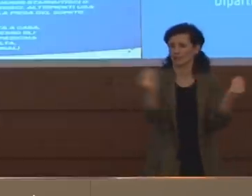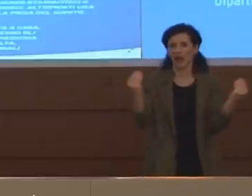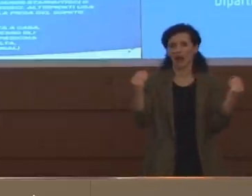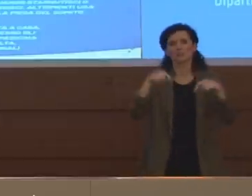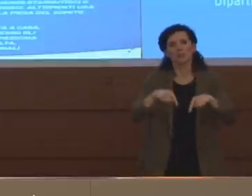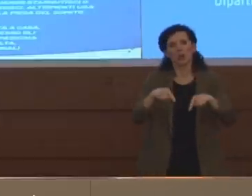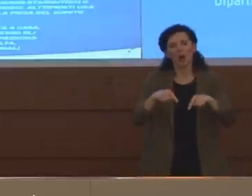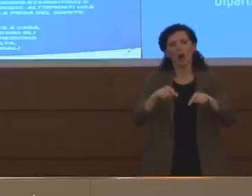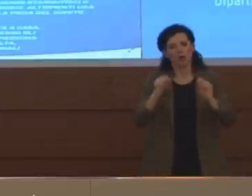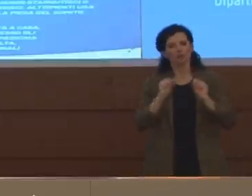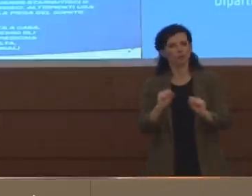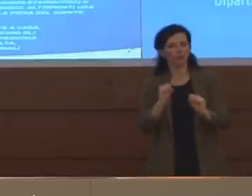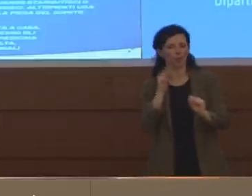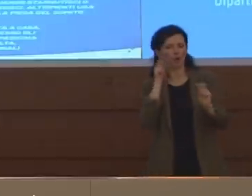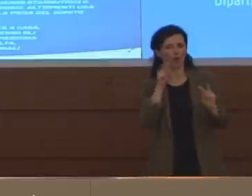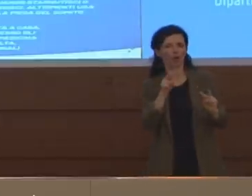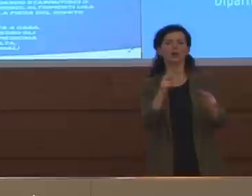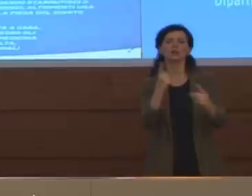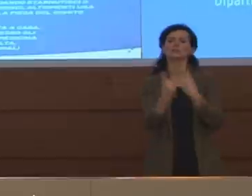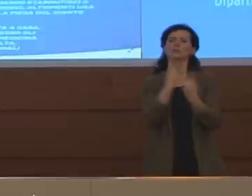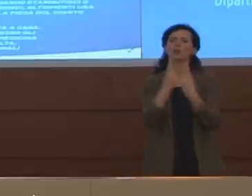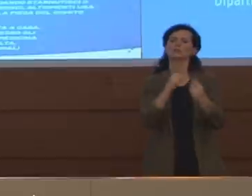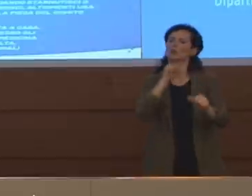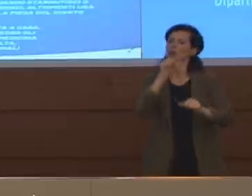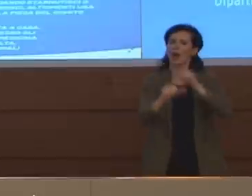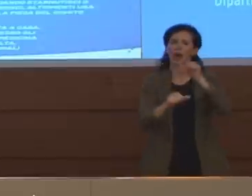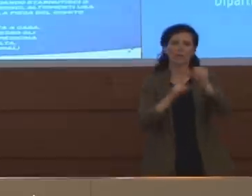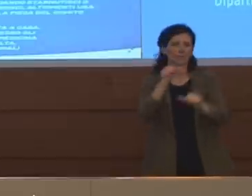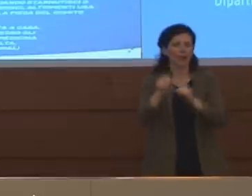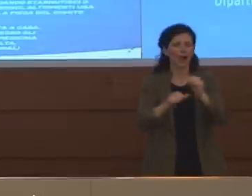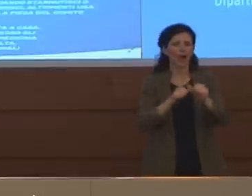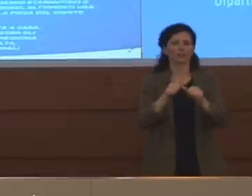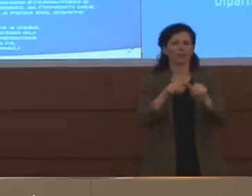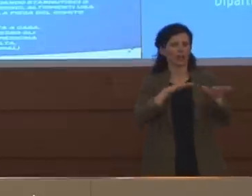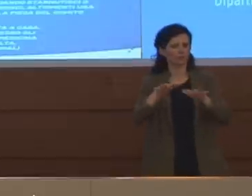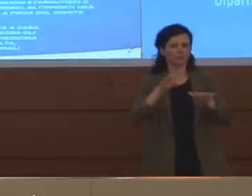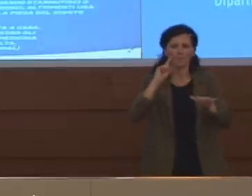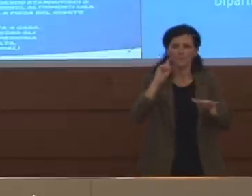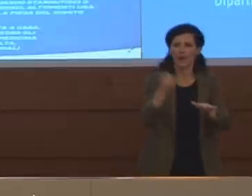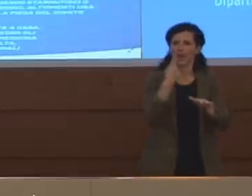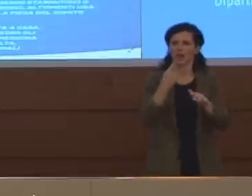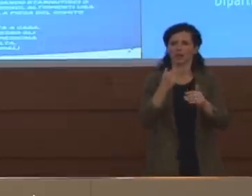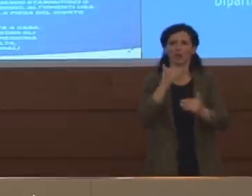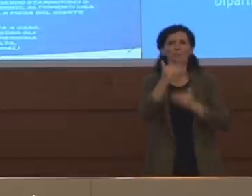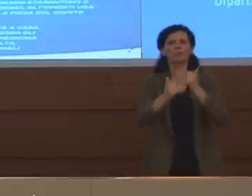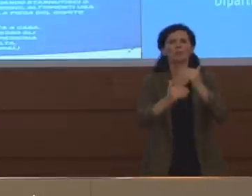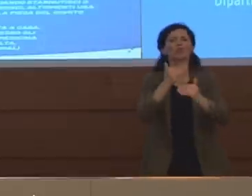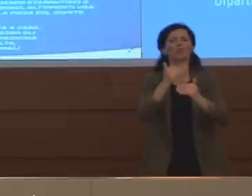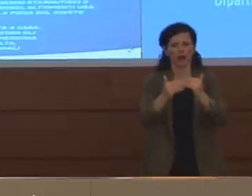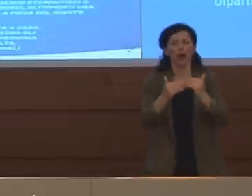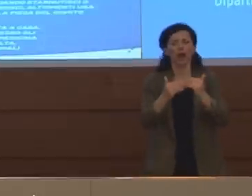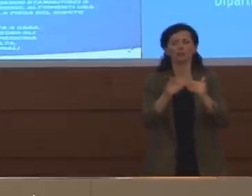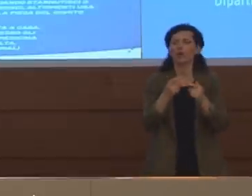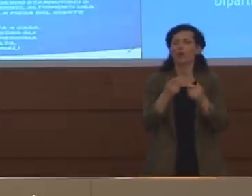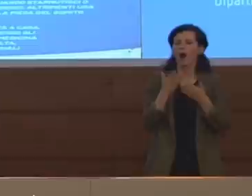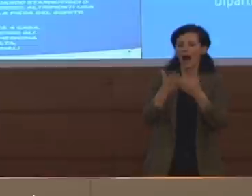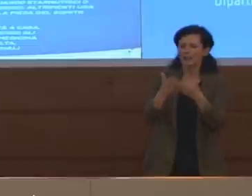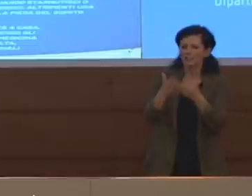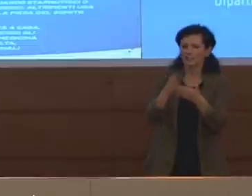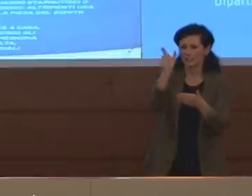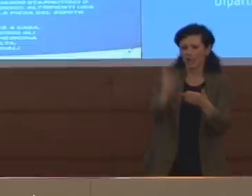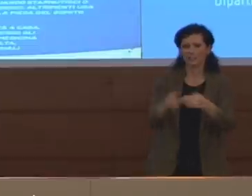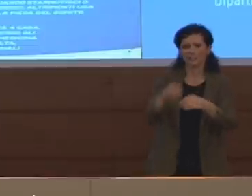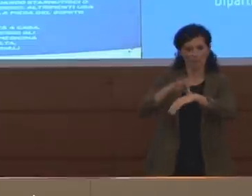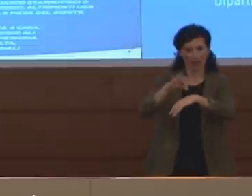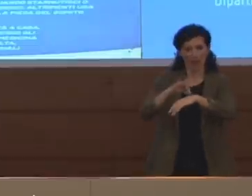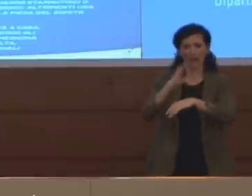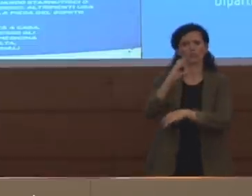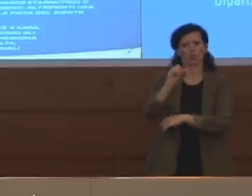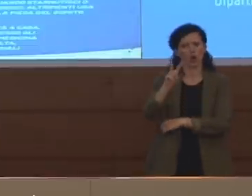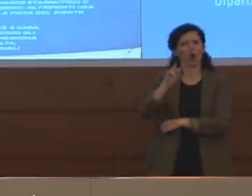di avere maggior agio nella gestione non solo dei malati di covid-19,